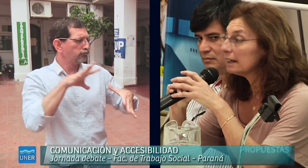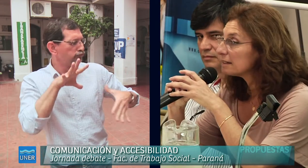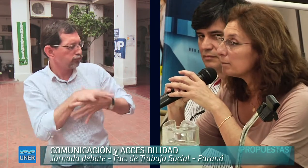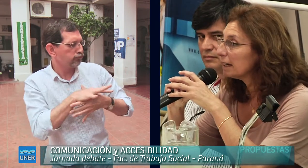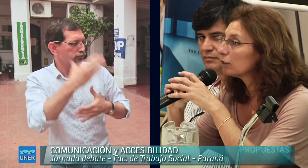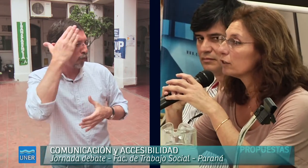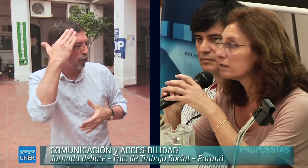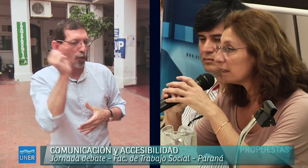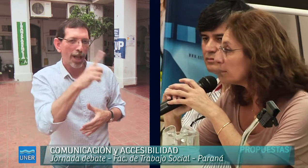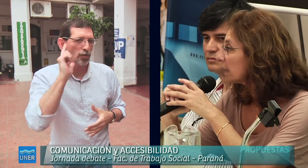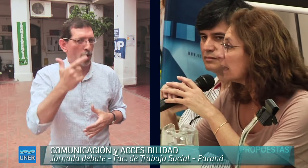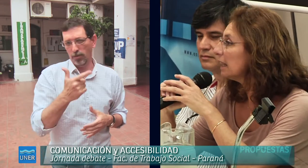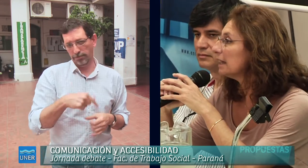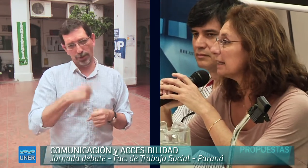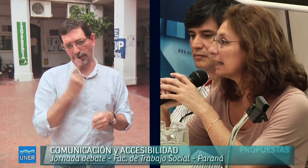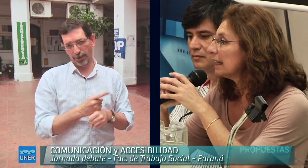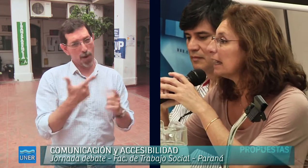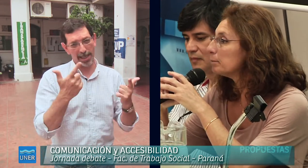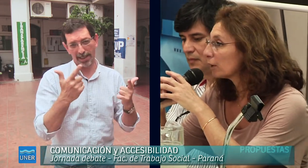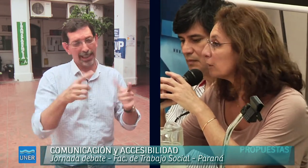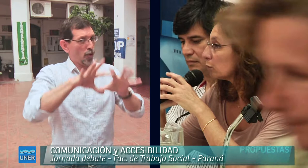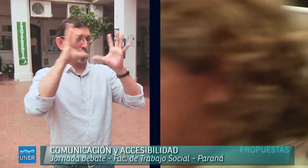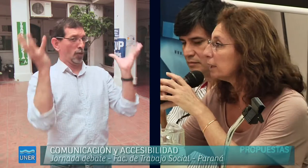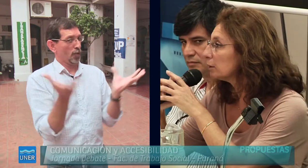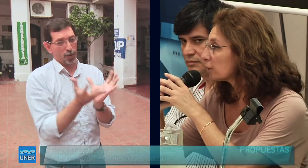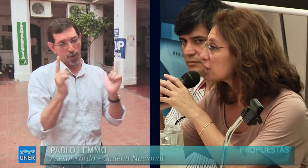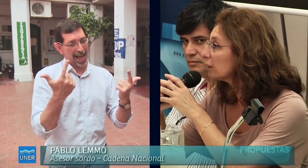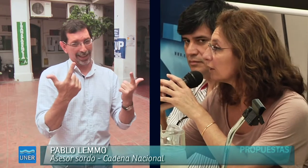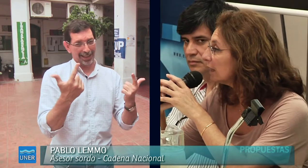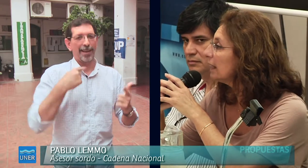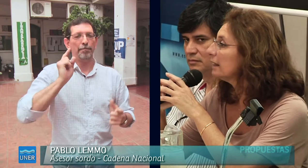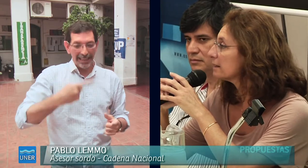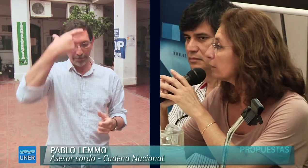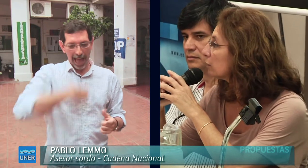tener un conocimiento pleno de la comunidad Sorda.